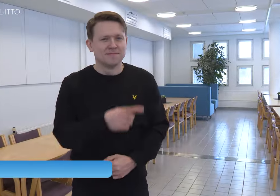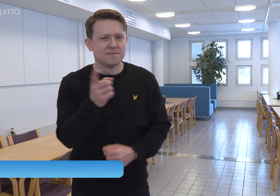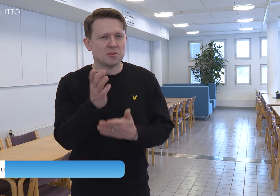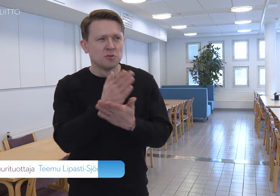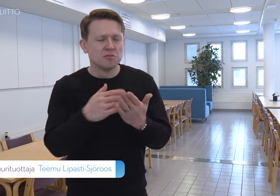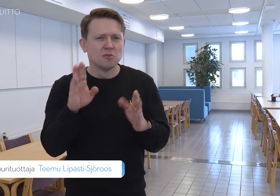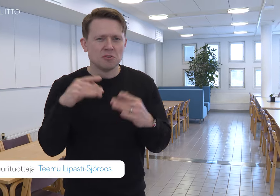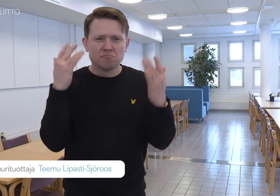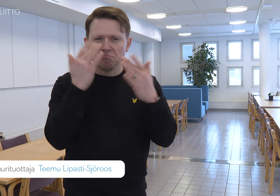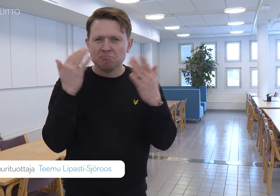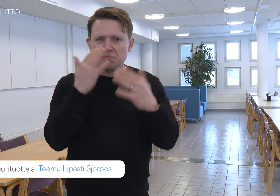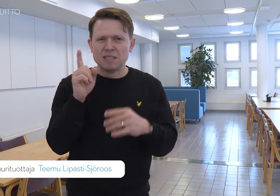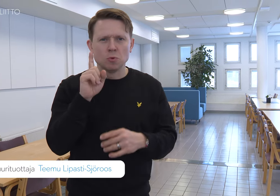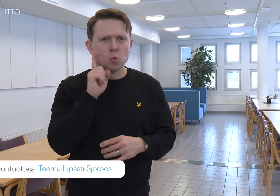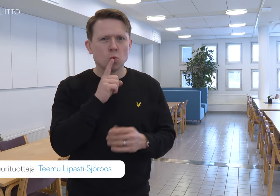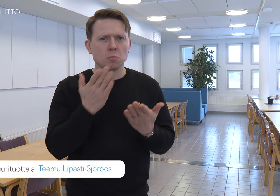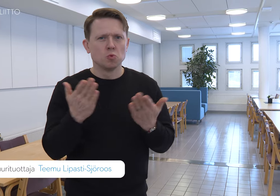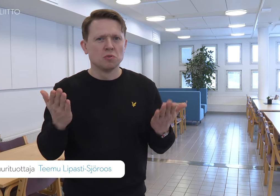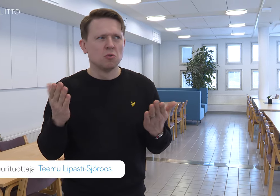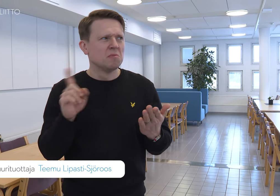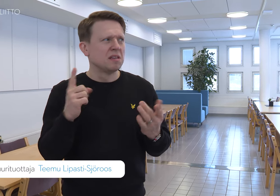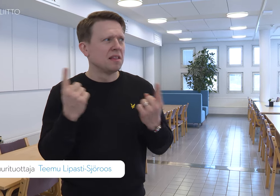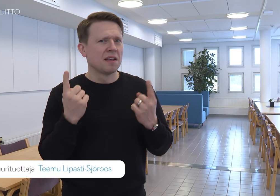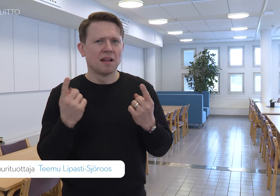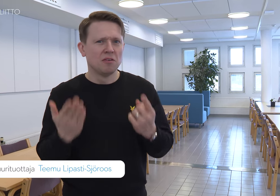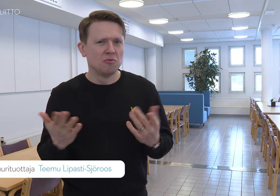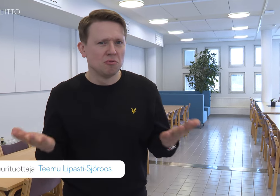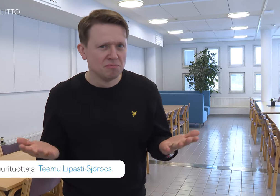Jotkut miettineet, mitkä ovat Kuurojen museon kuviot nykyään.